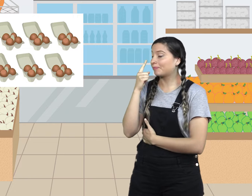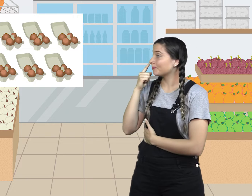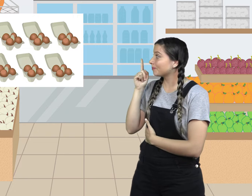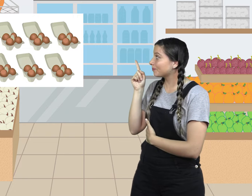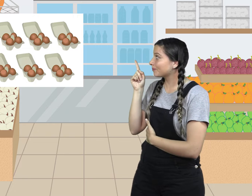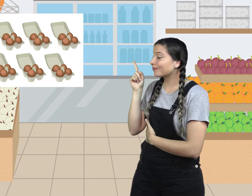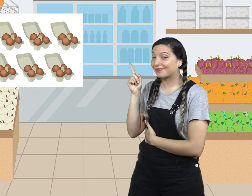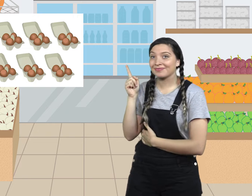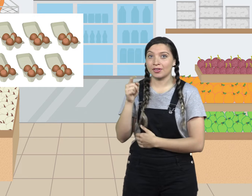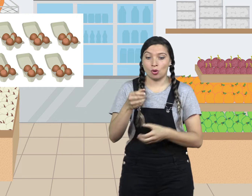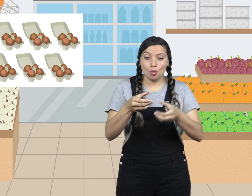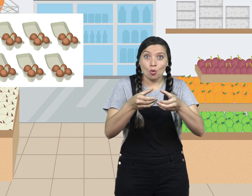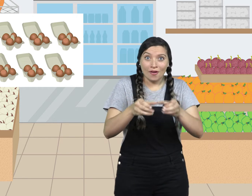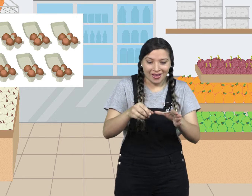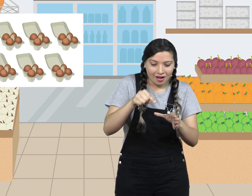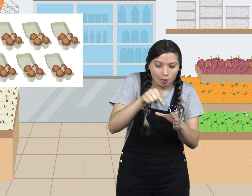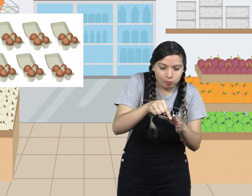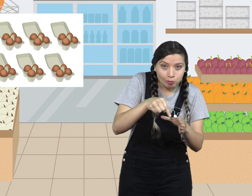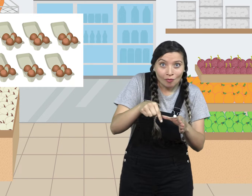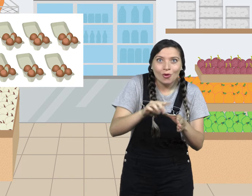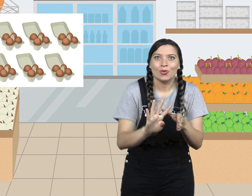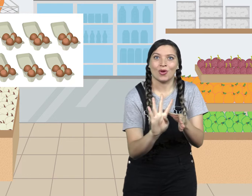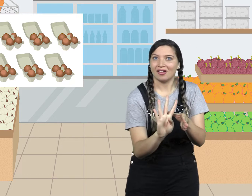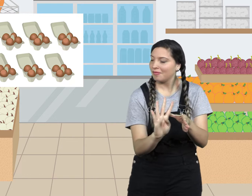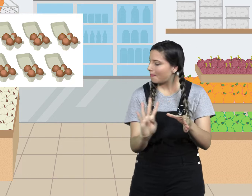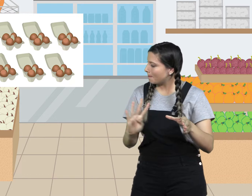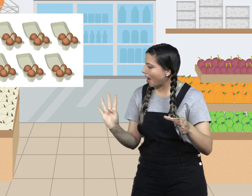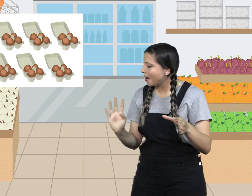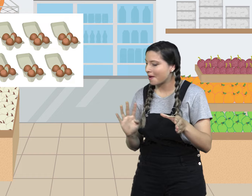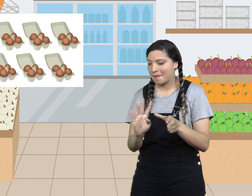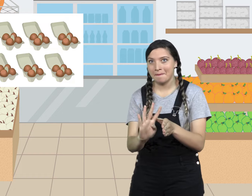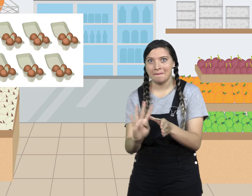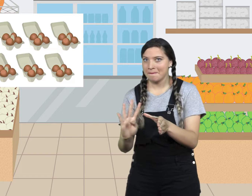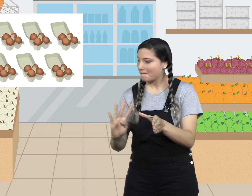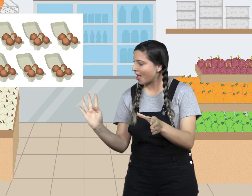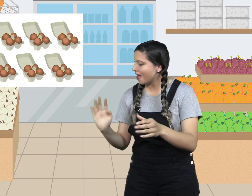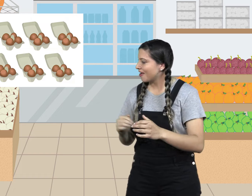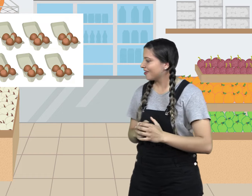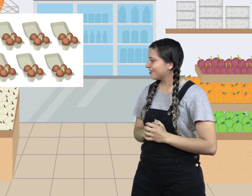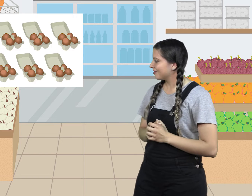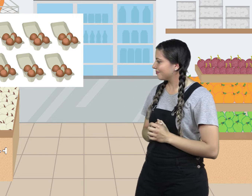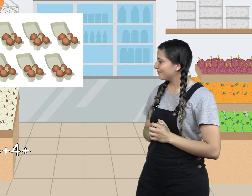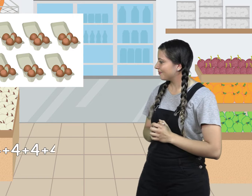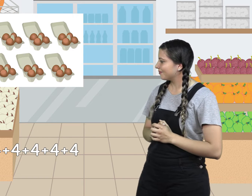Miren, dentro de cada caja hay cuatro huevos, ponemos su cantidad ahí.